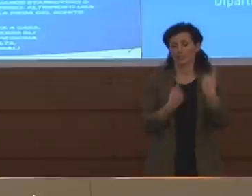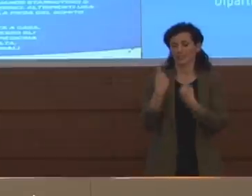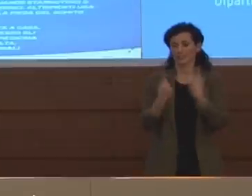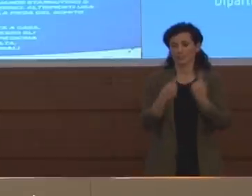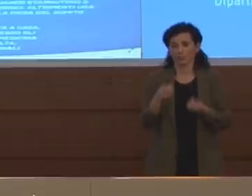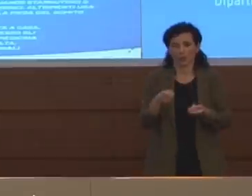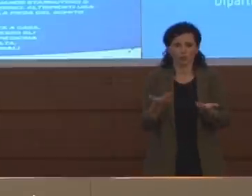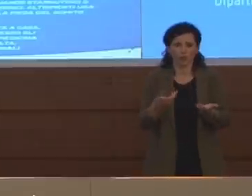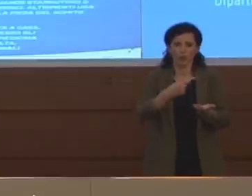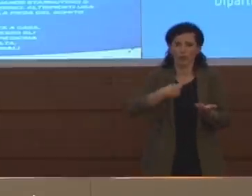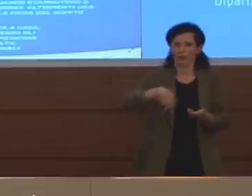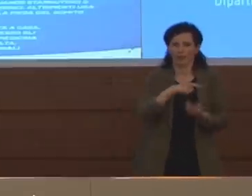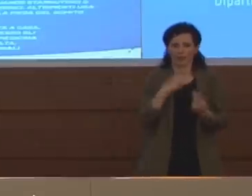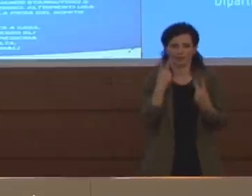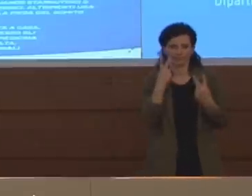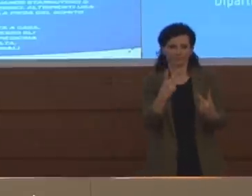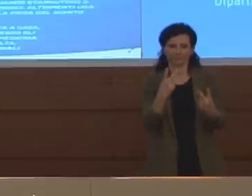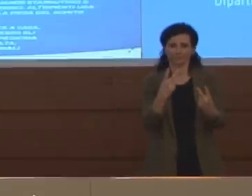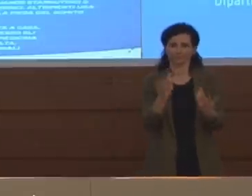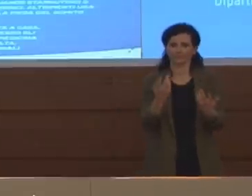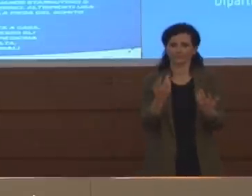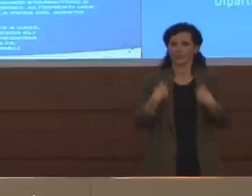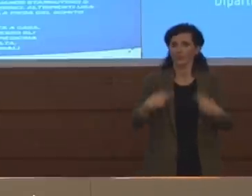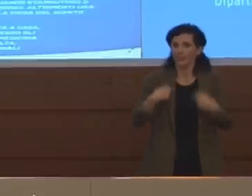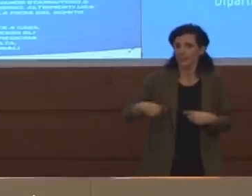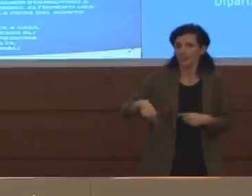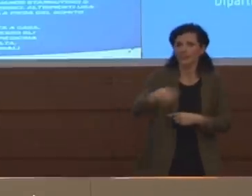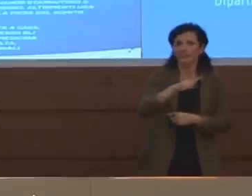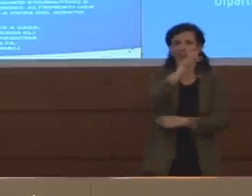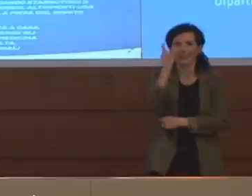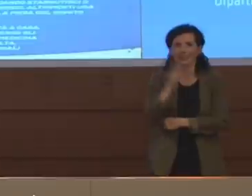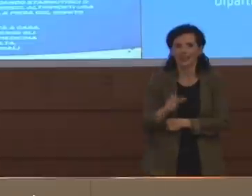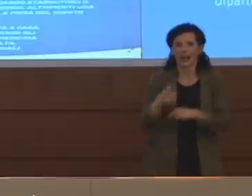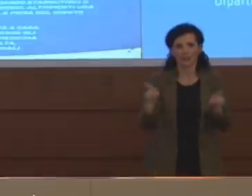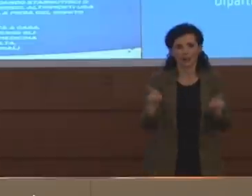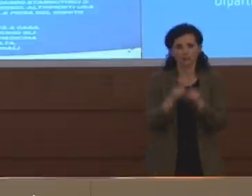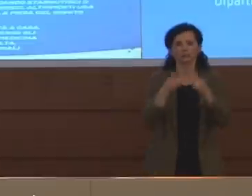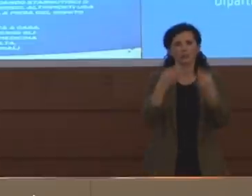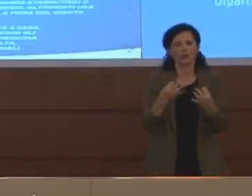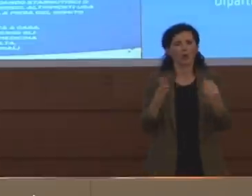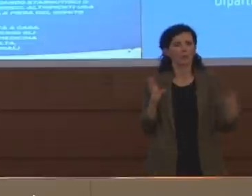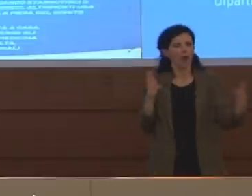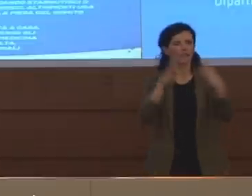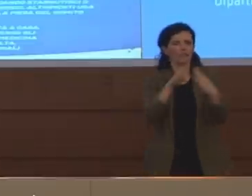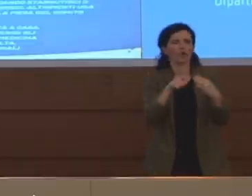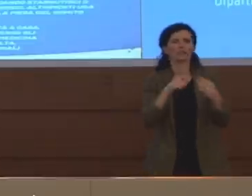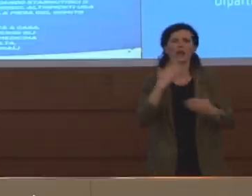così impegnativa che il nostro paese è stato chiamato ad affrontare,